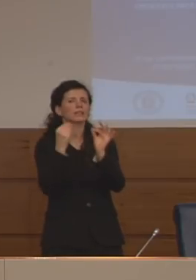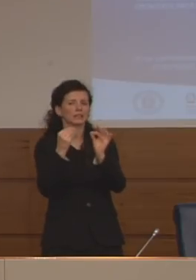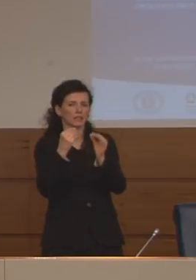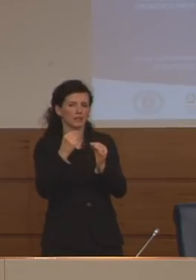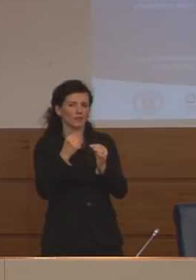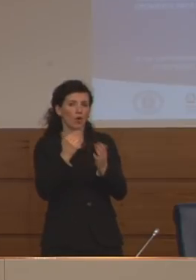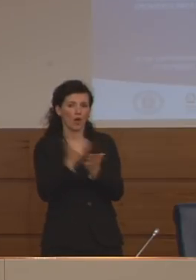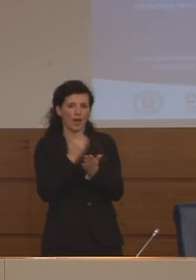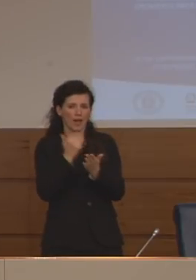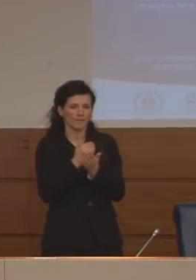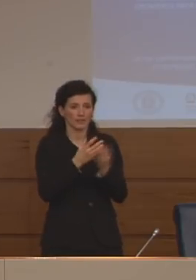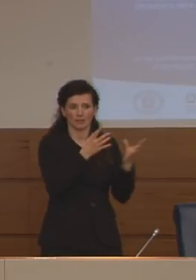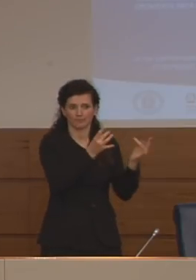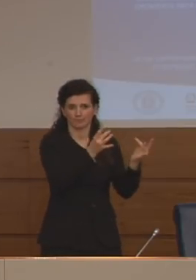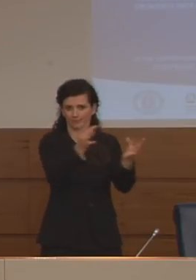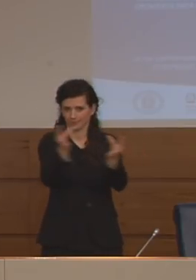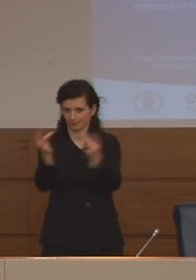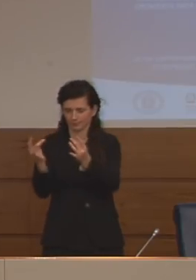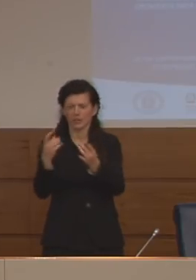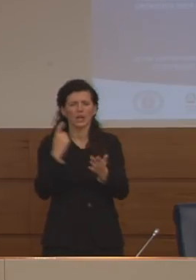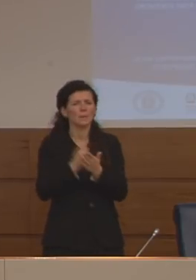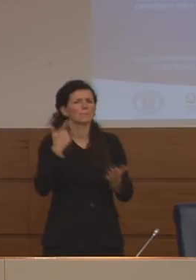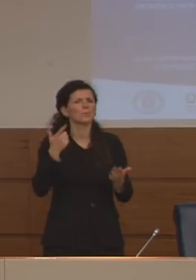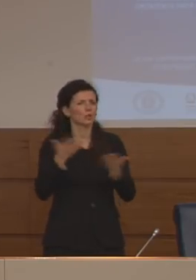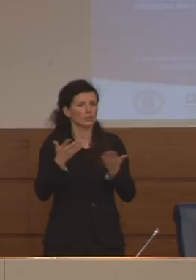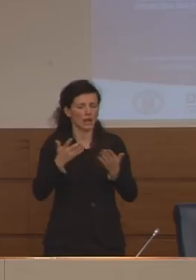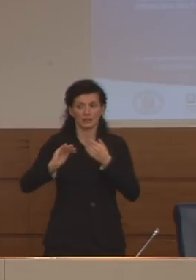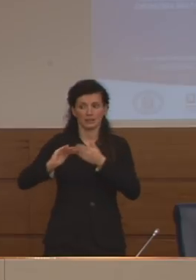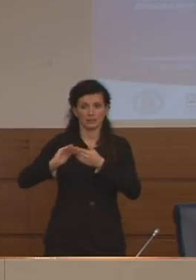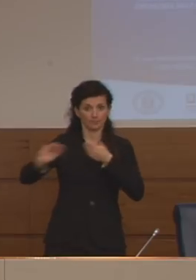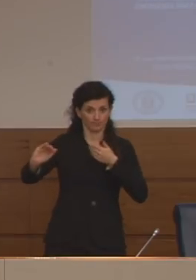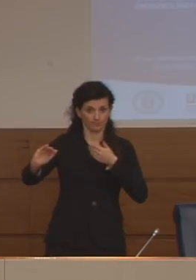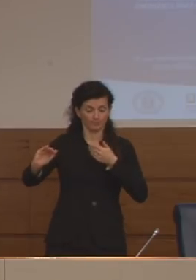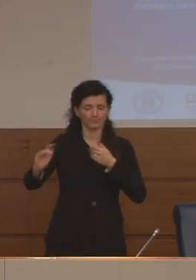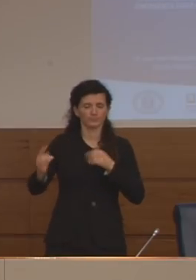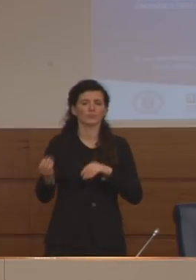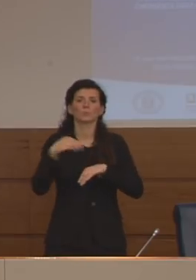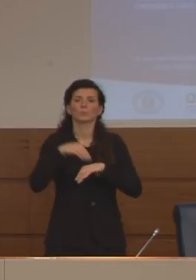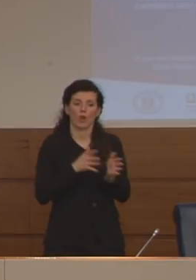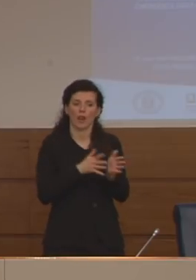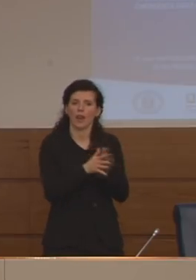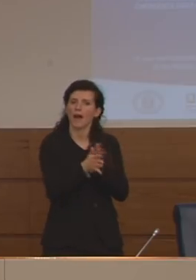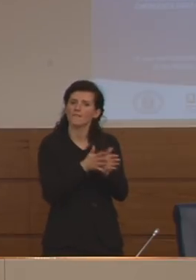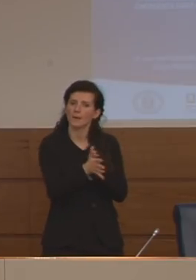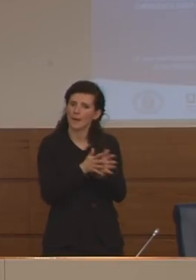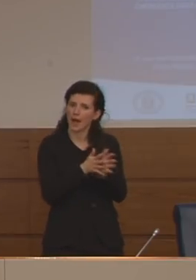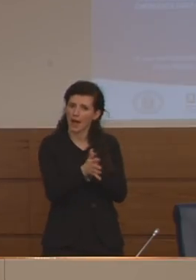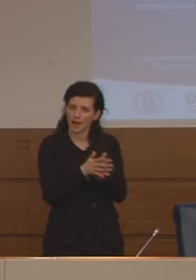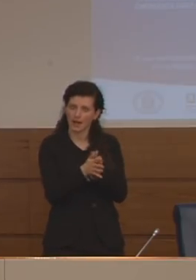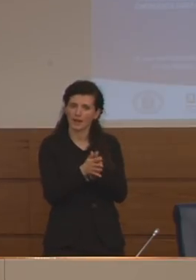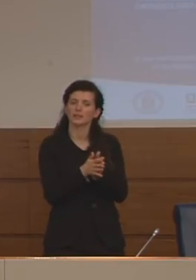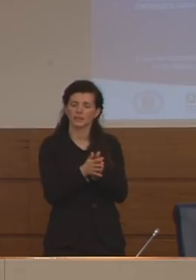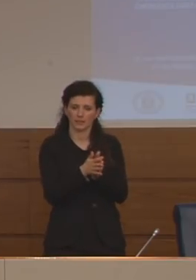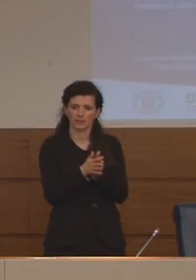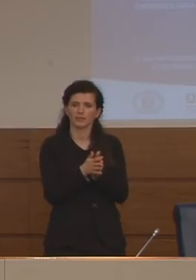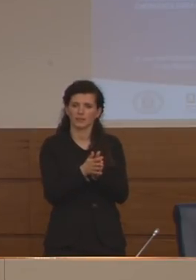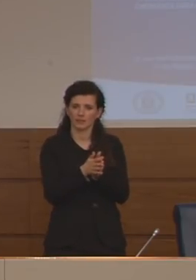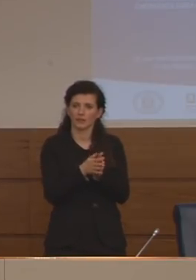da una parte del distanziamento fisico, dall'altra il lavaggio delle mani. Non dimentichiamo che comunque il contatto diretto o contatto indiretto